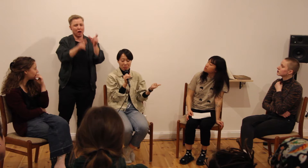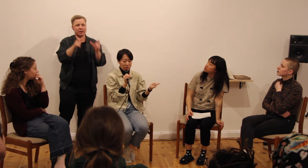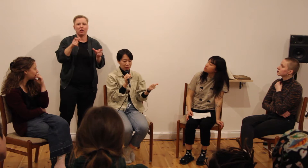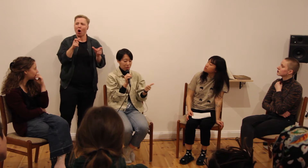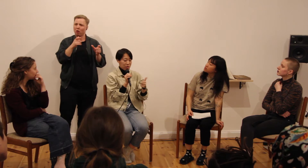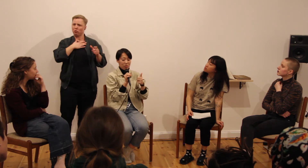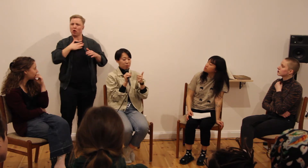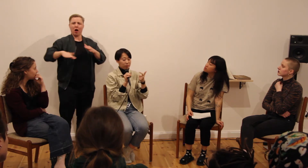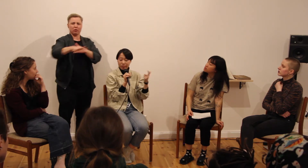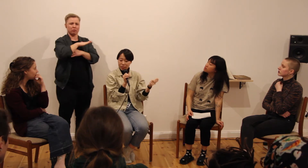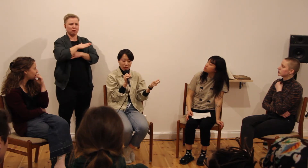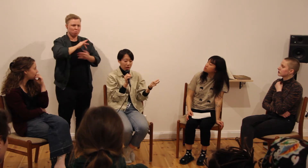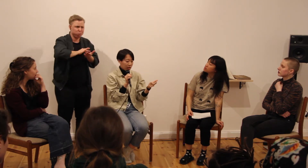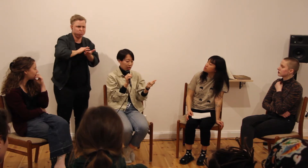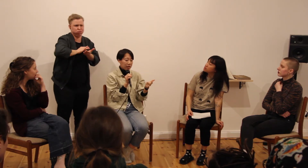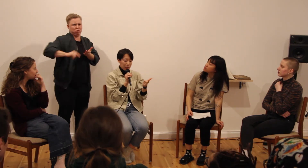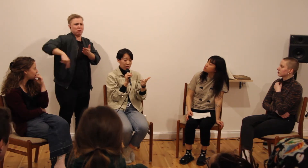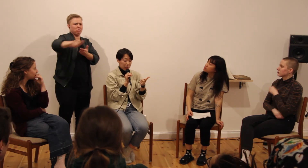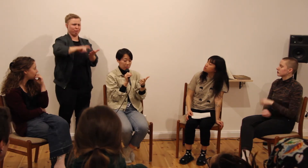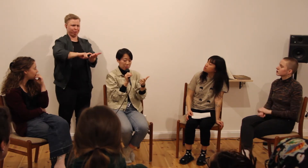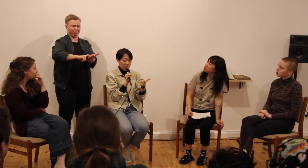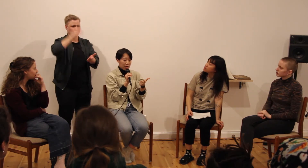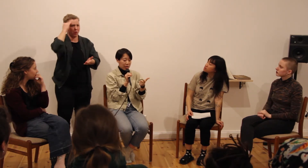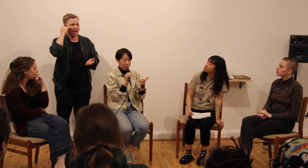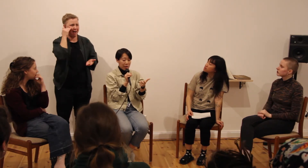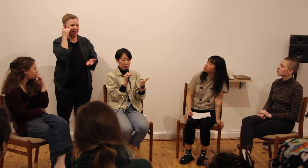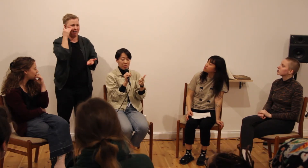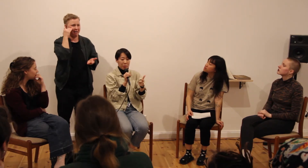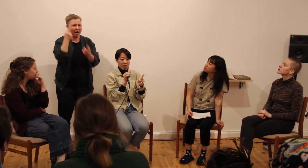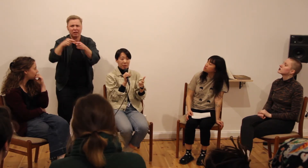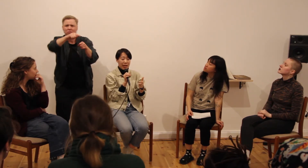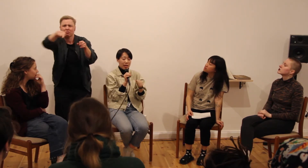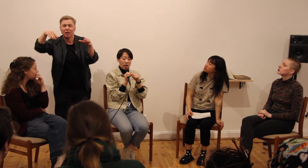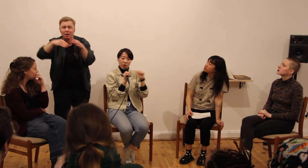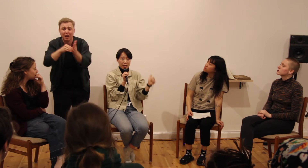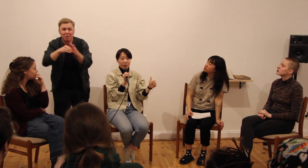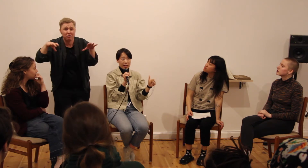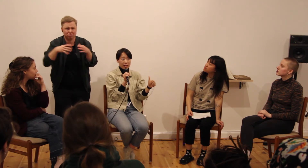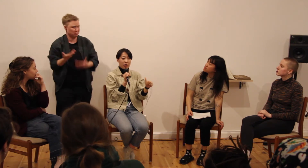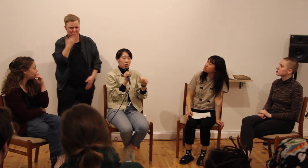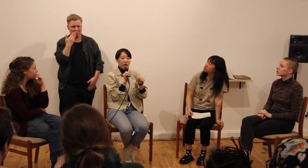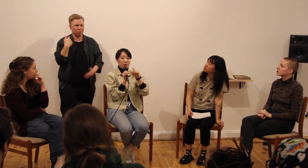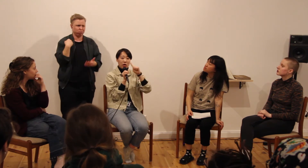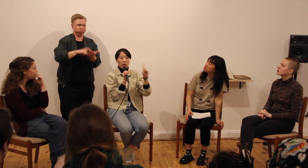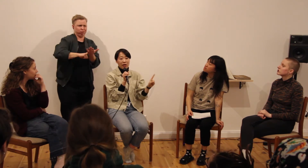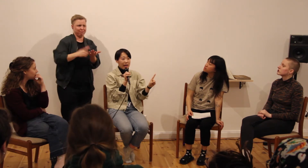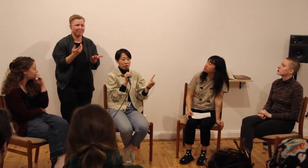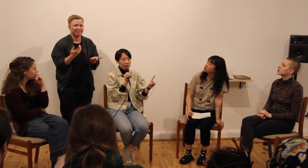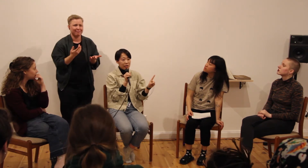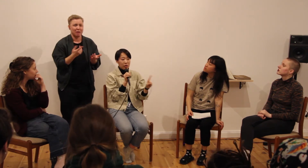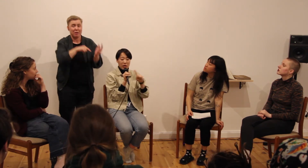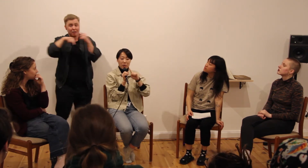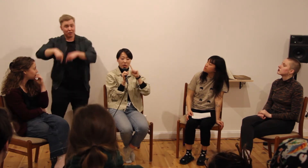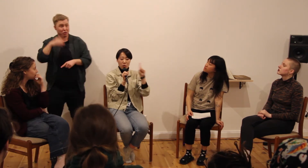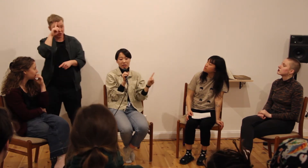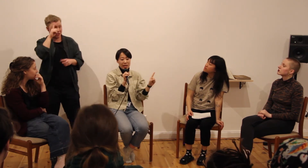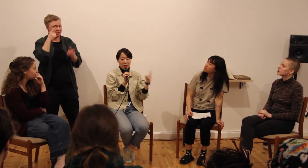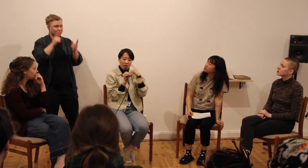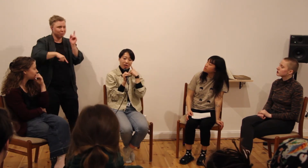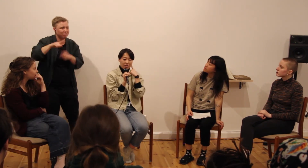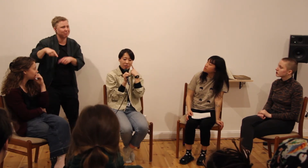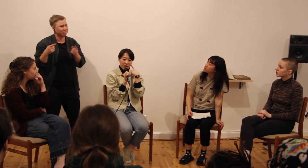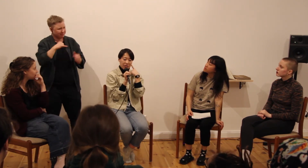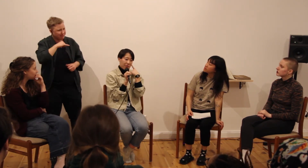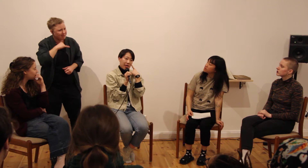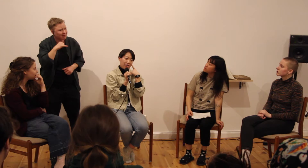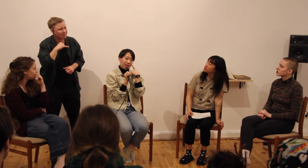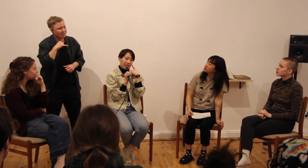Das Problem ist Koreaner denken das wir nur eine Sprache haben, wir haben nur einen Hautfarbe, die koreanisch ist,